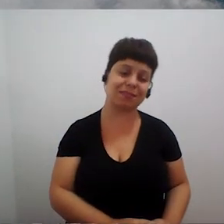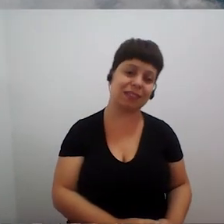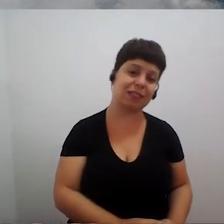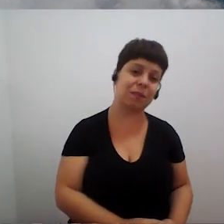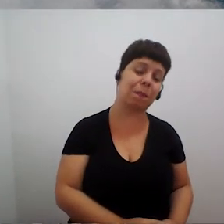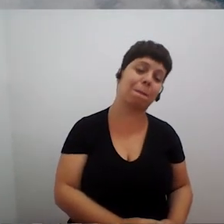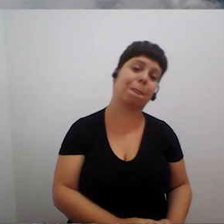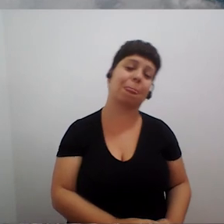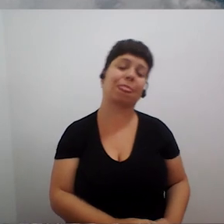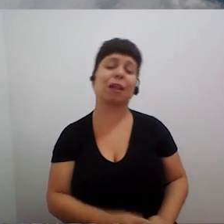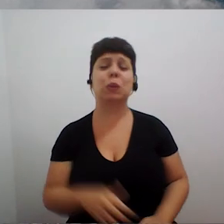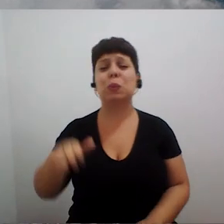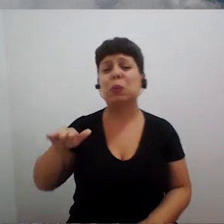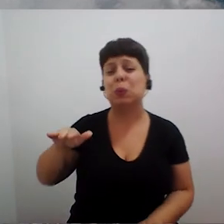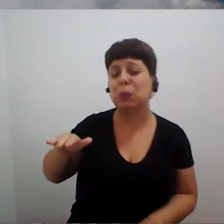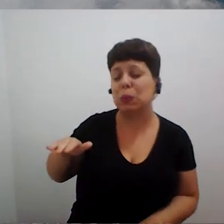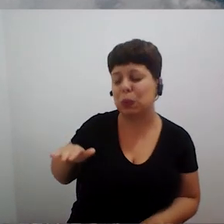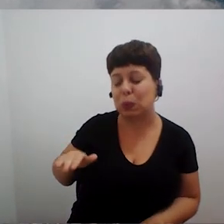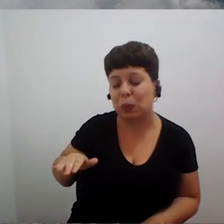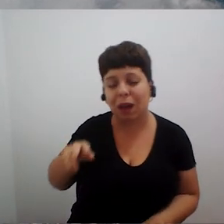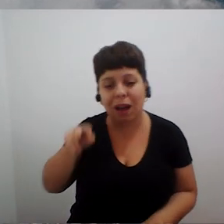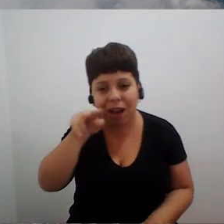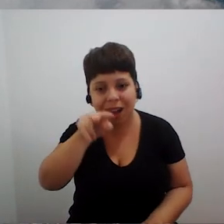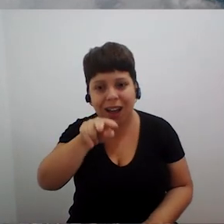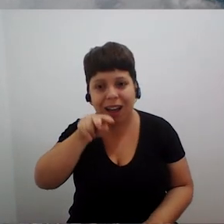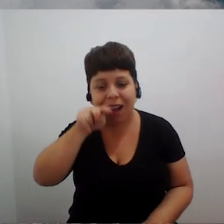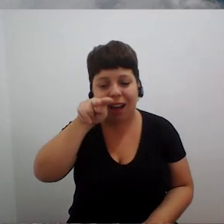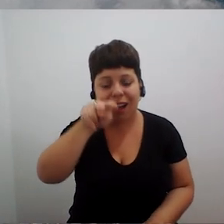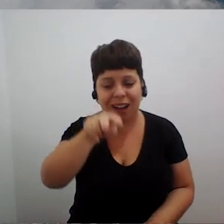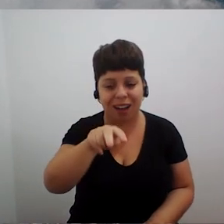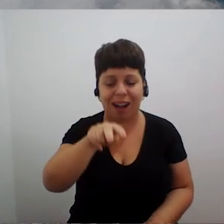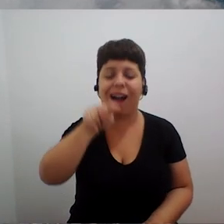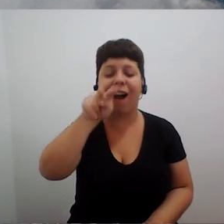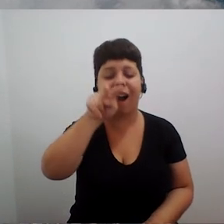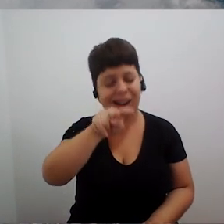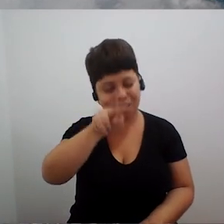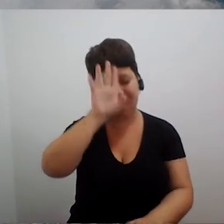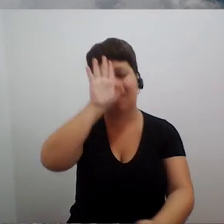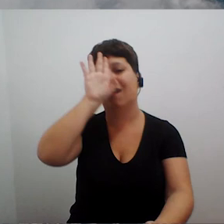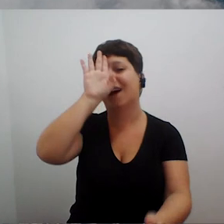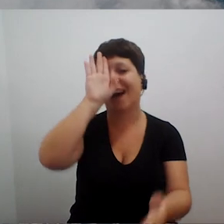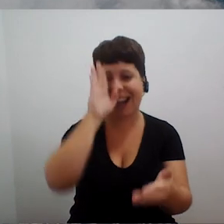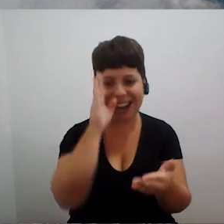Quem ouve desde menino, aprende a acreditar